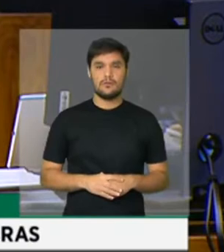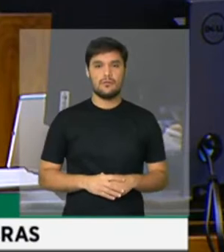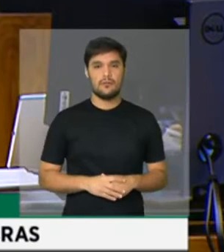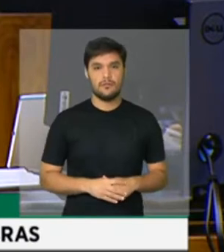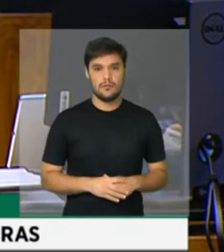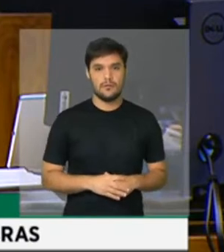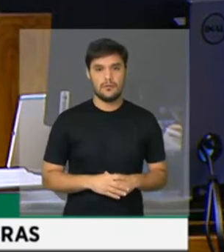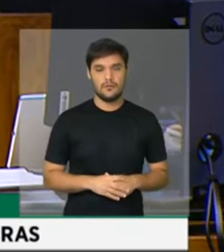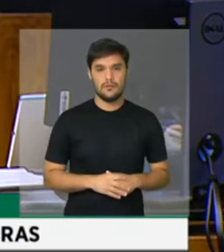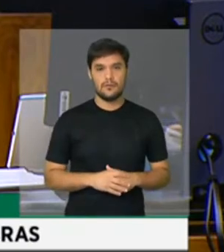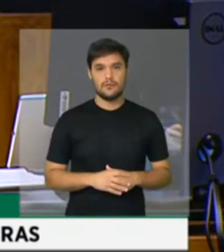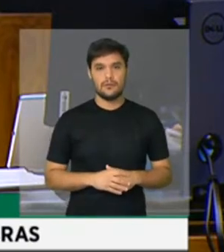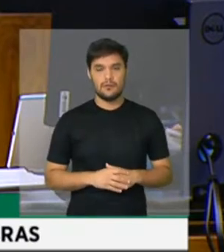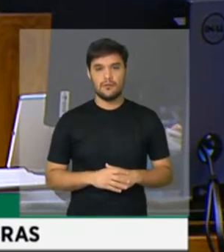FORMA AÇODADA E ELEVARÁ CUSTOS-- [INTERRUPÇÃO NO